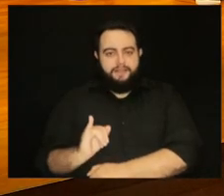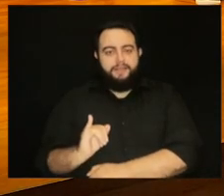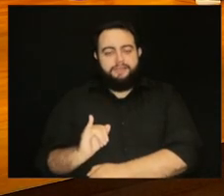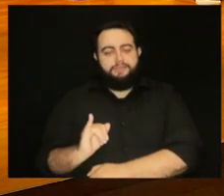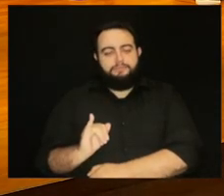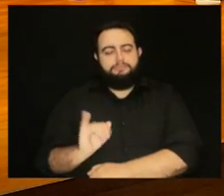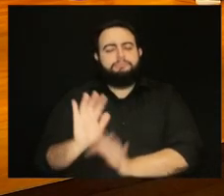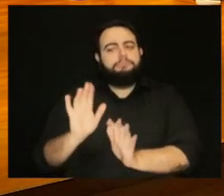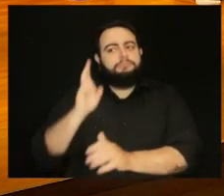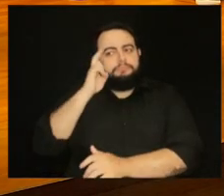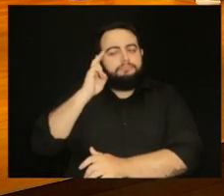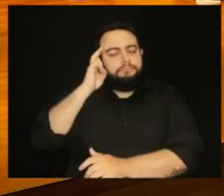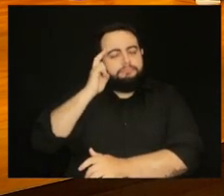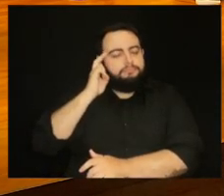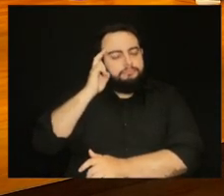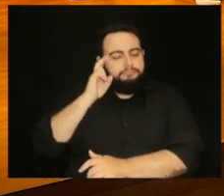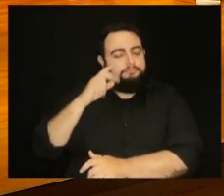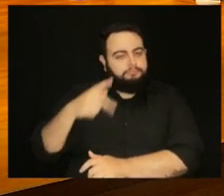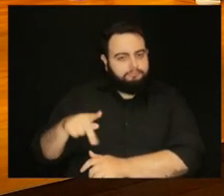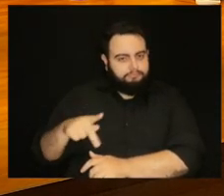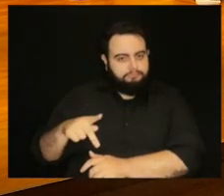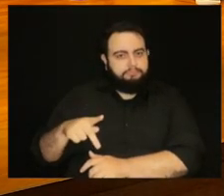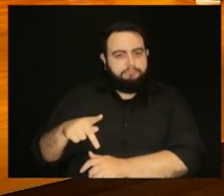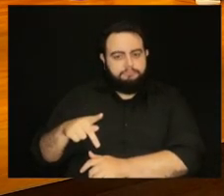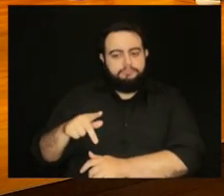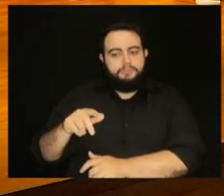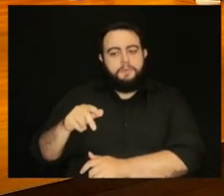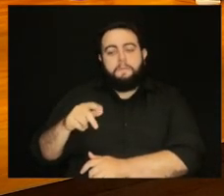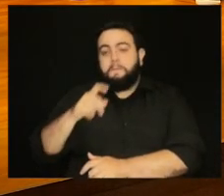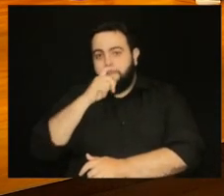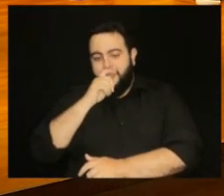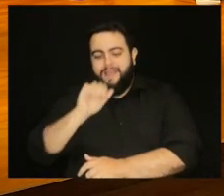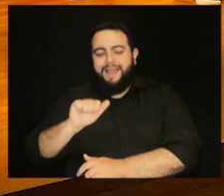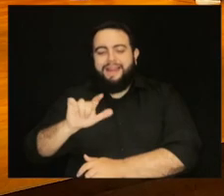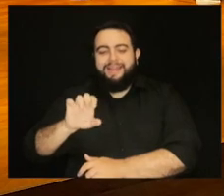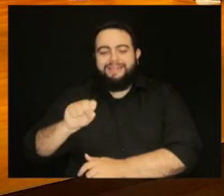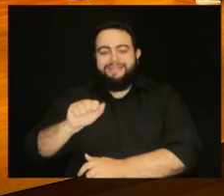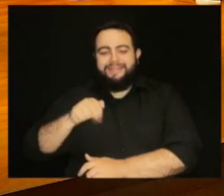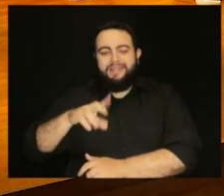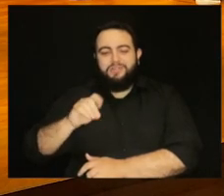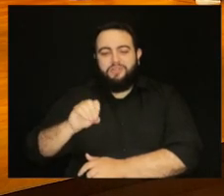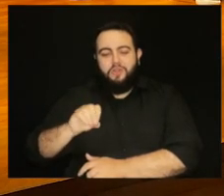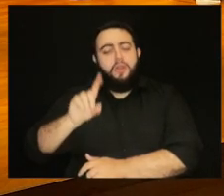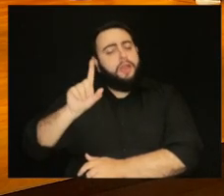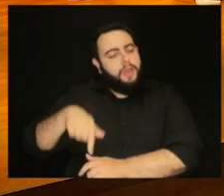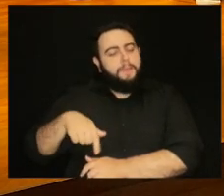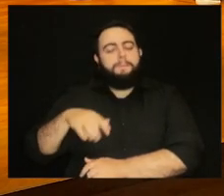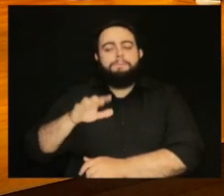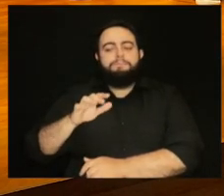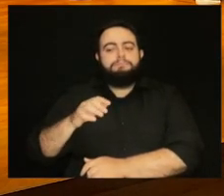o sonho do Alessandro Gnattali era ser músico mas ele era sapateiro. Então ele veio fazer